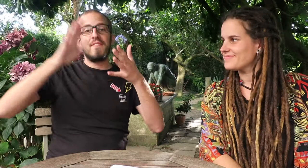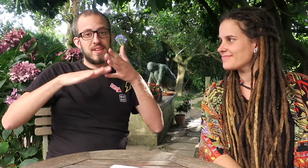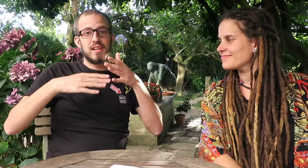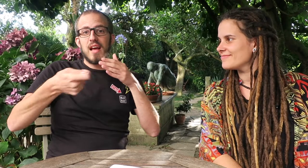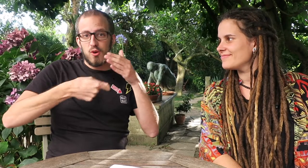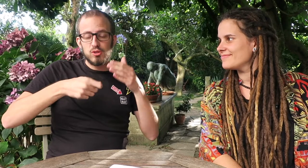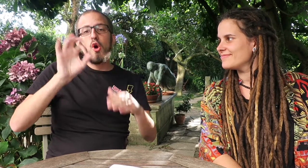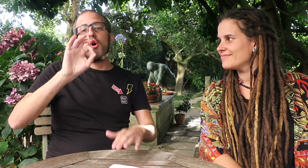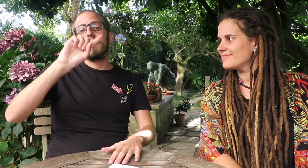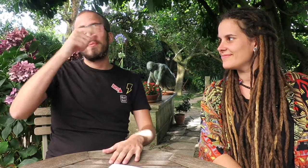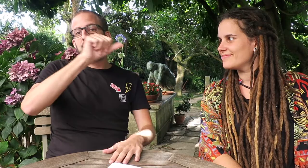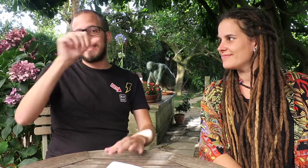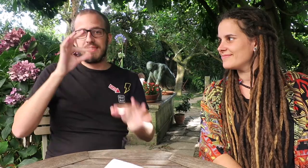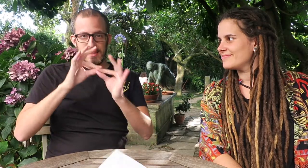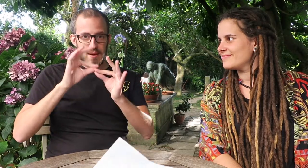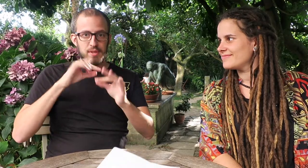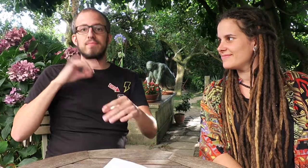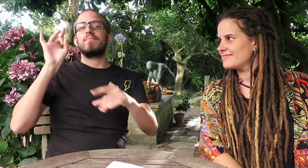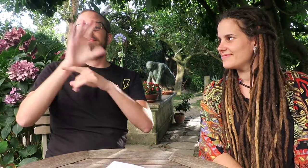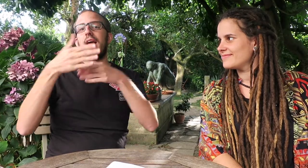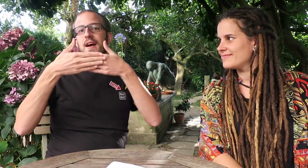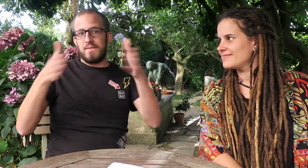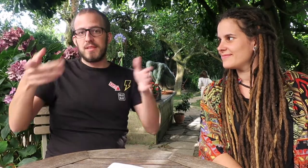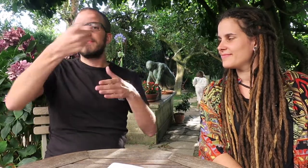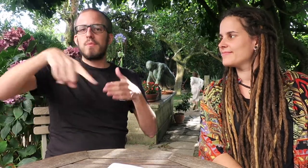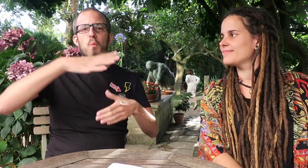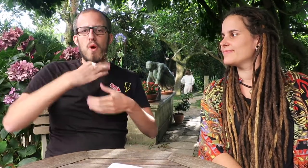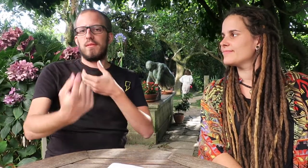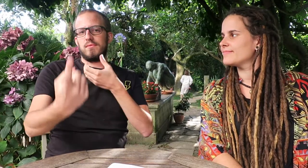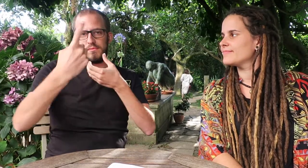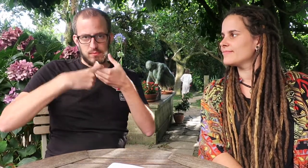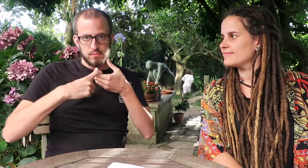A finales de agosto o principios de septiembre podréis enviarnos vuestras candidaturas.